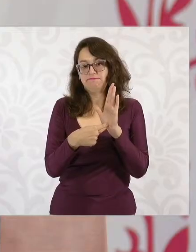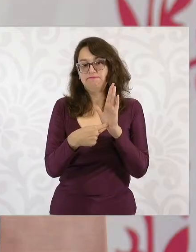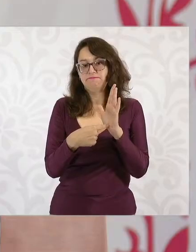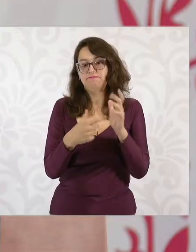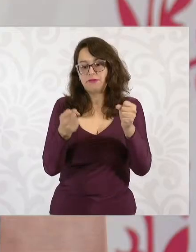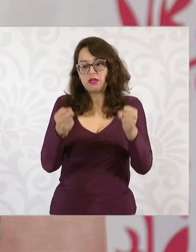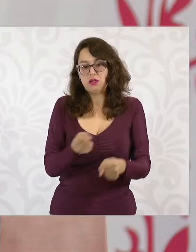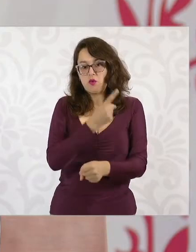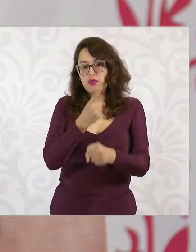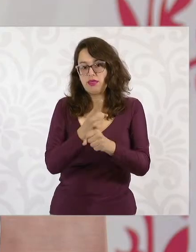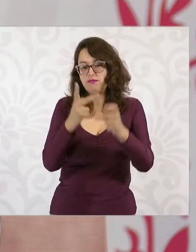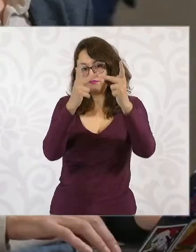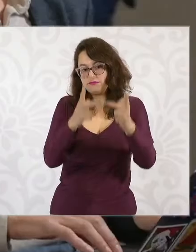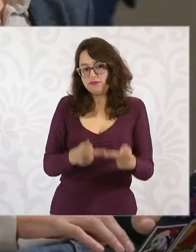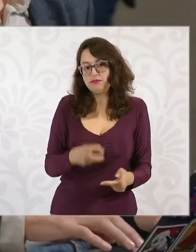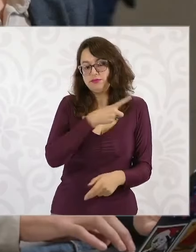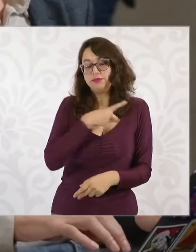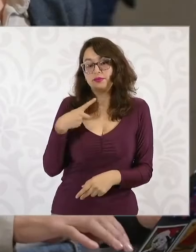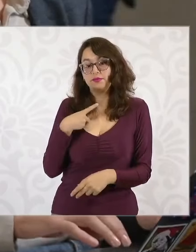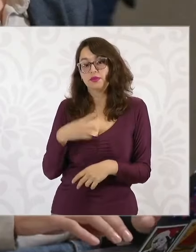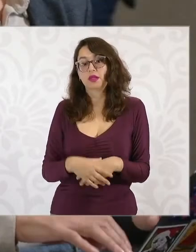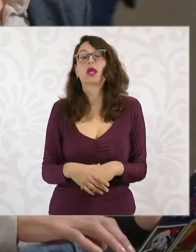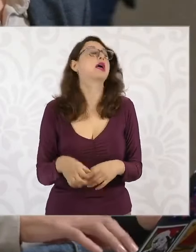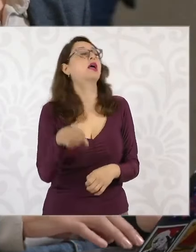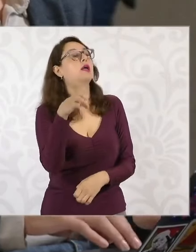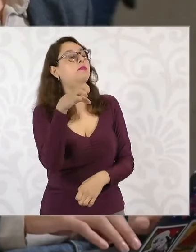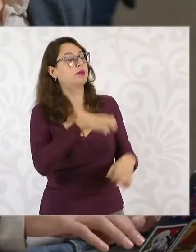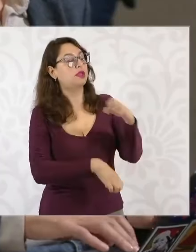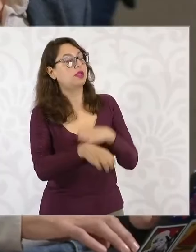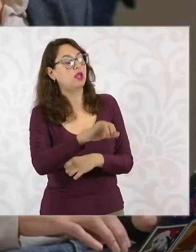seguridad que se tienen que tener. Se va a llamar al embajador Ron Johnson para que explique. Ya